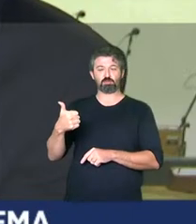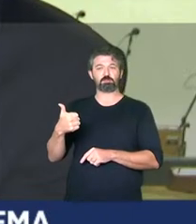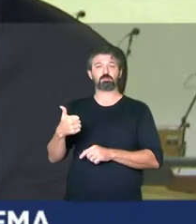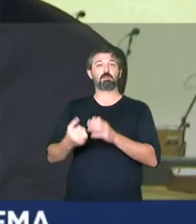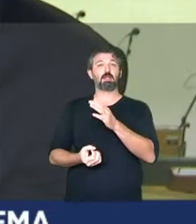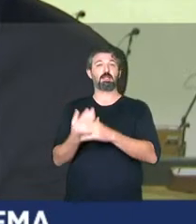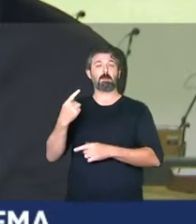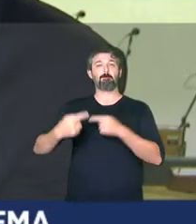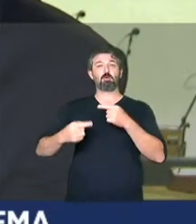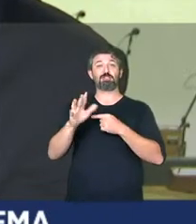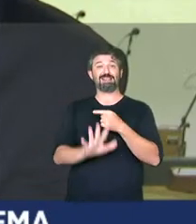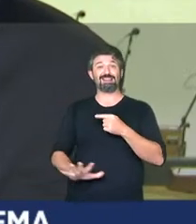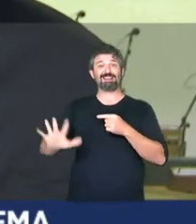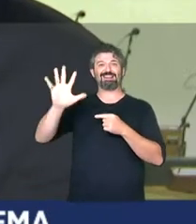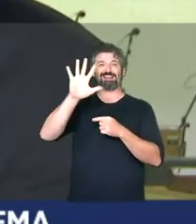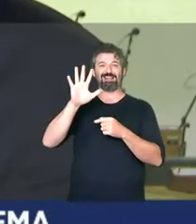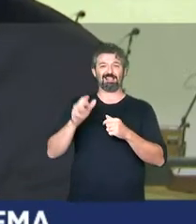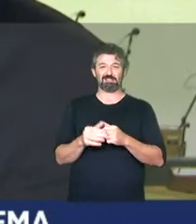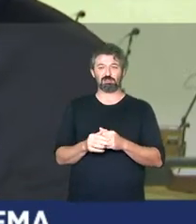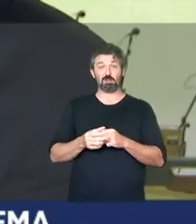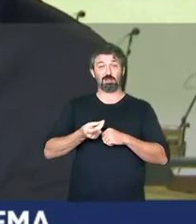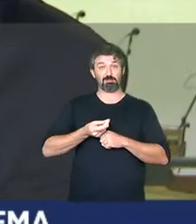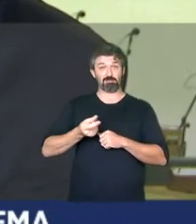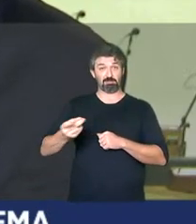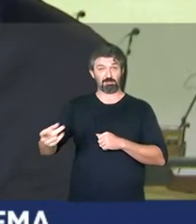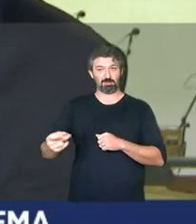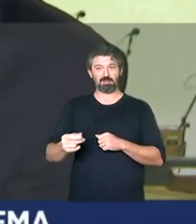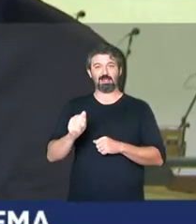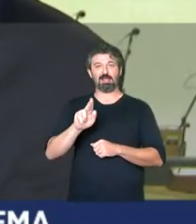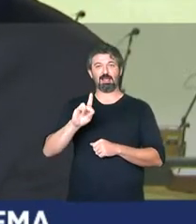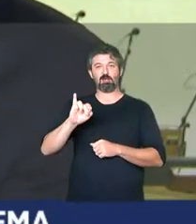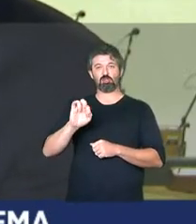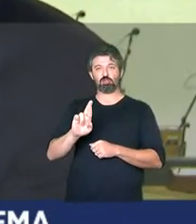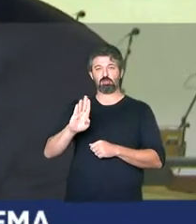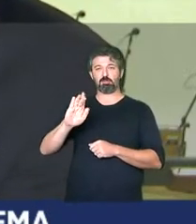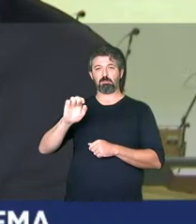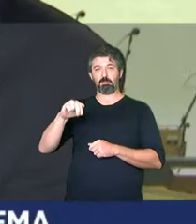LEI... 1518/2021 É ... QUE INSTITUI A POLÍTICA NACIONAL PERMANENTE ALDIR BLANC DE